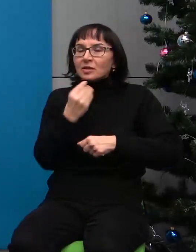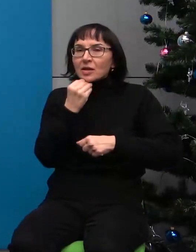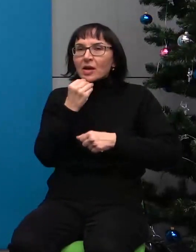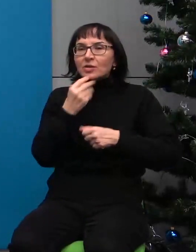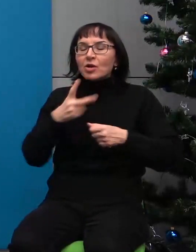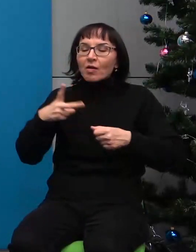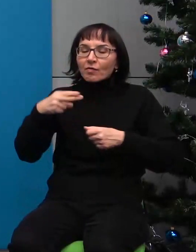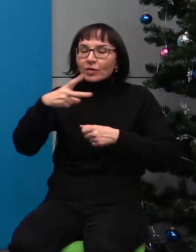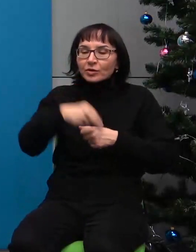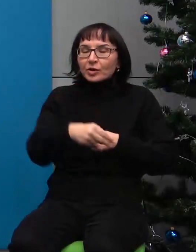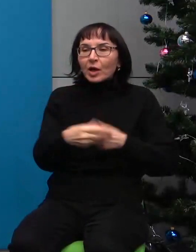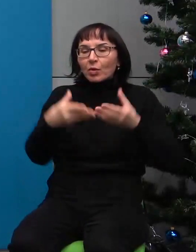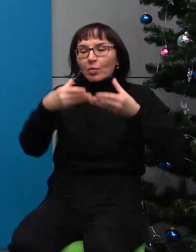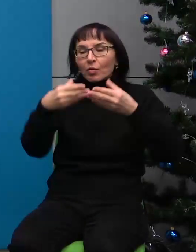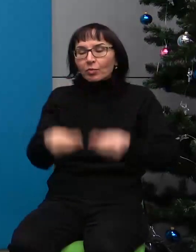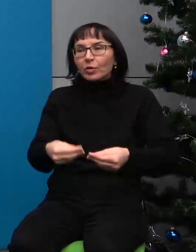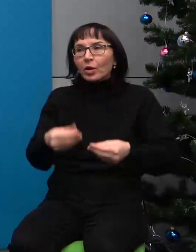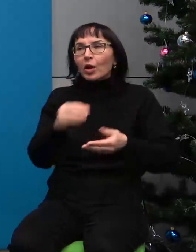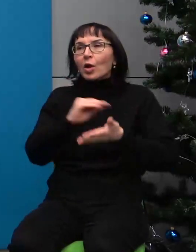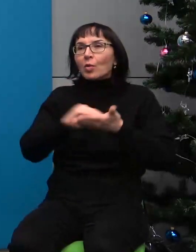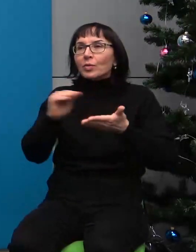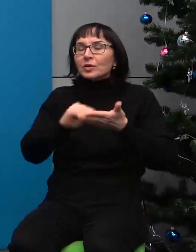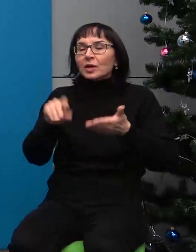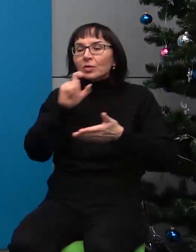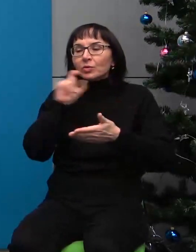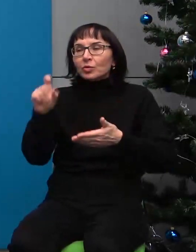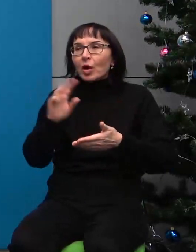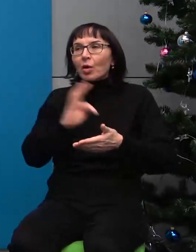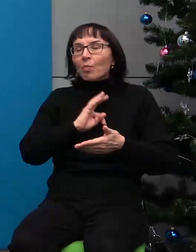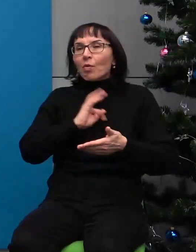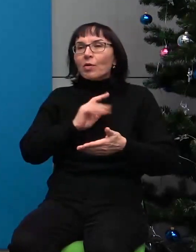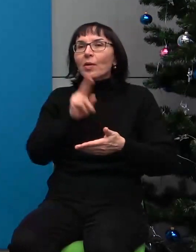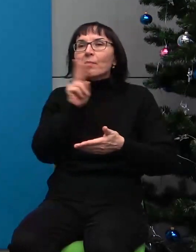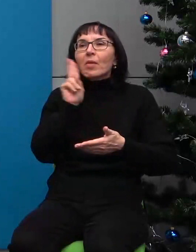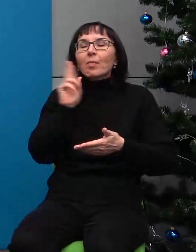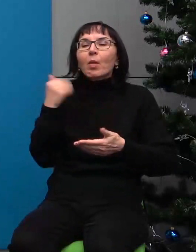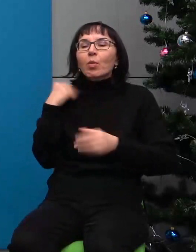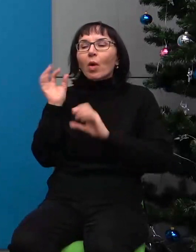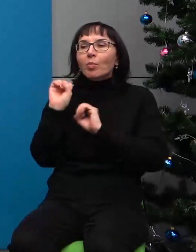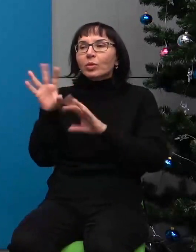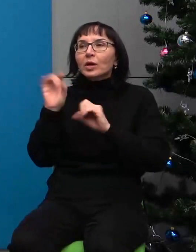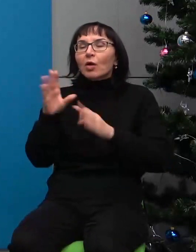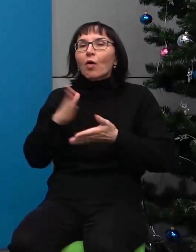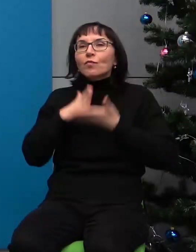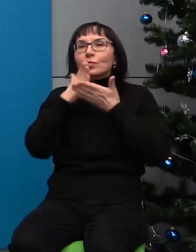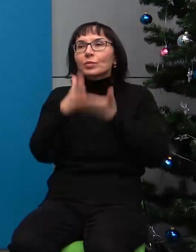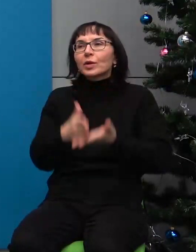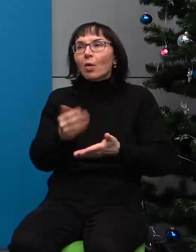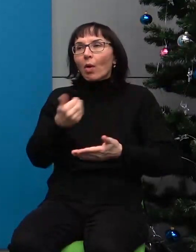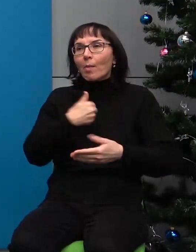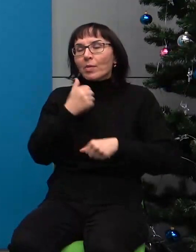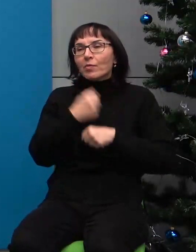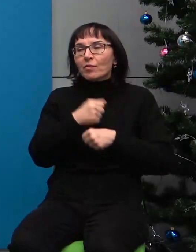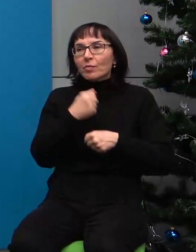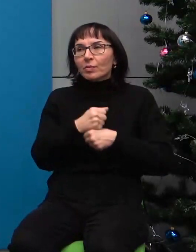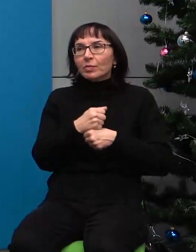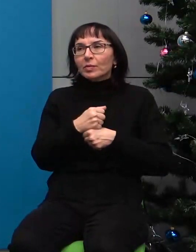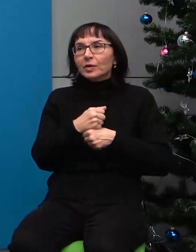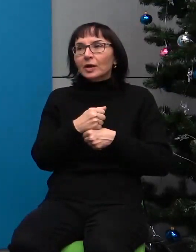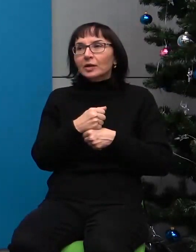Że moja mama była pedagogiem to powiedzmy wspierała mnie w takiej pracy kreatywnej.